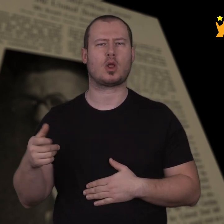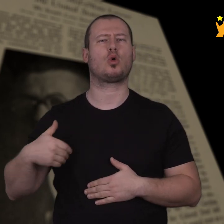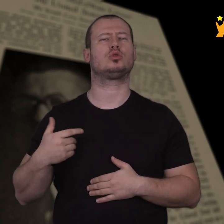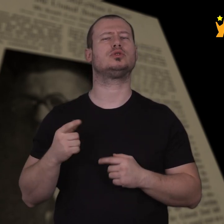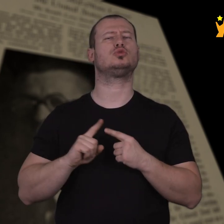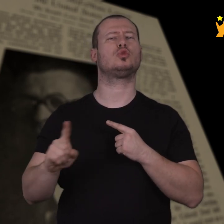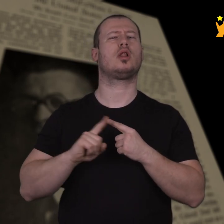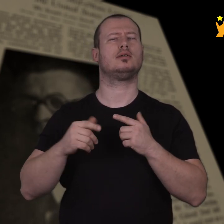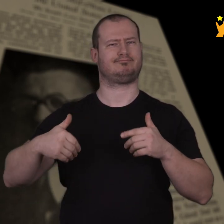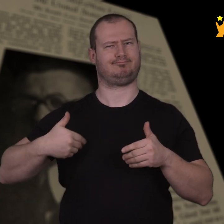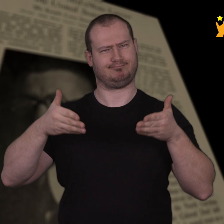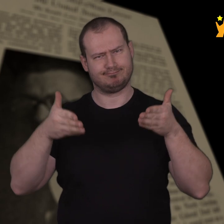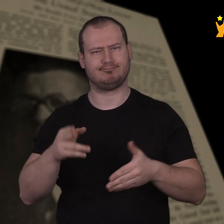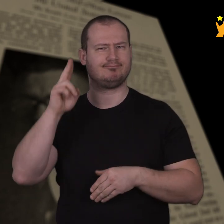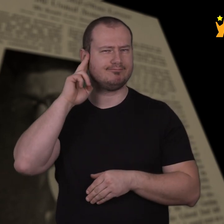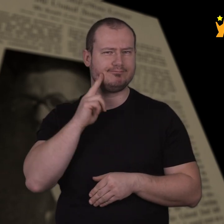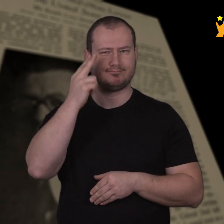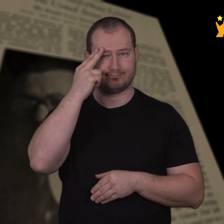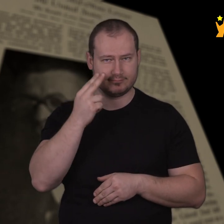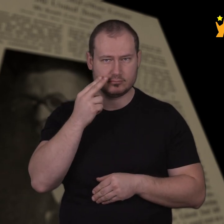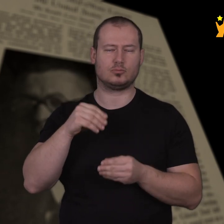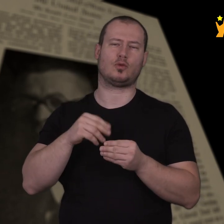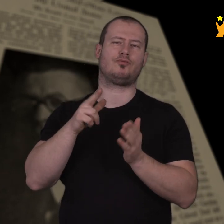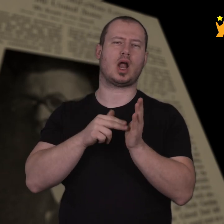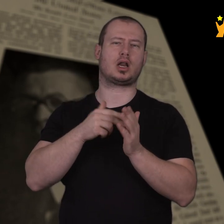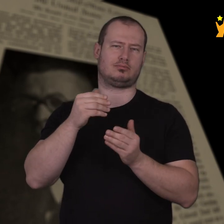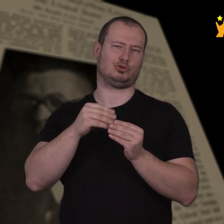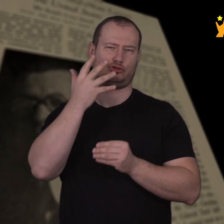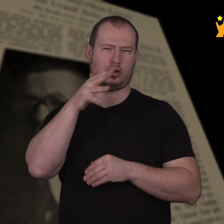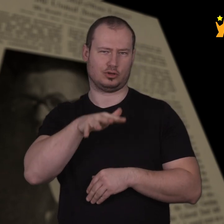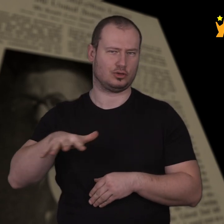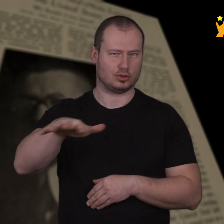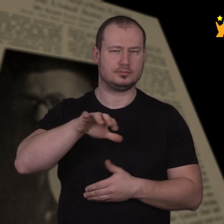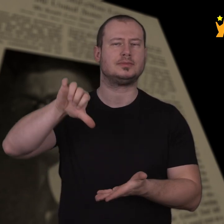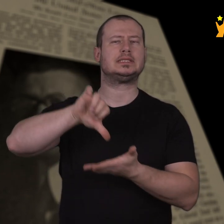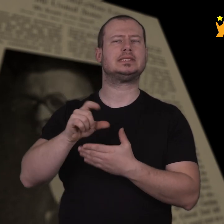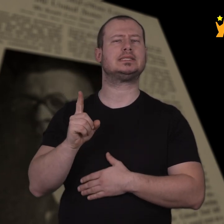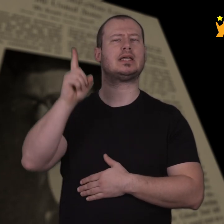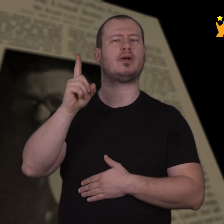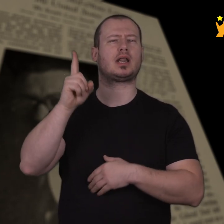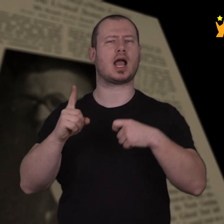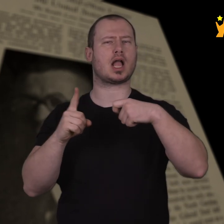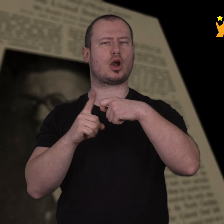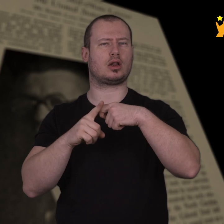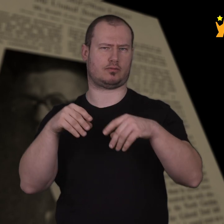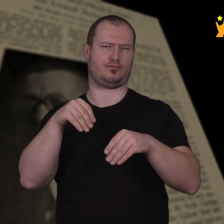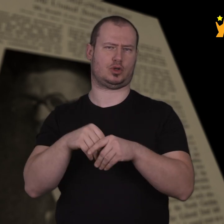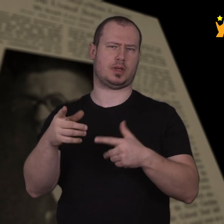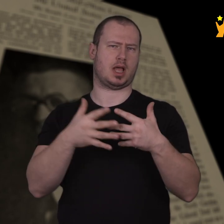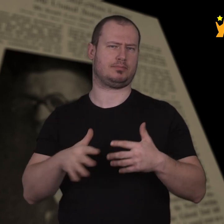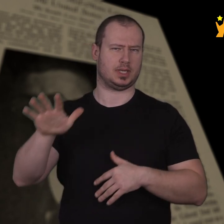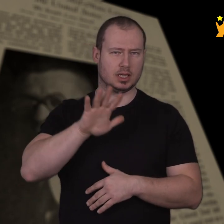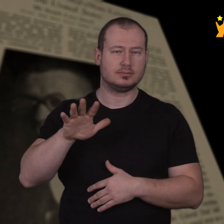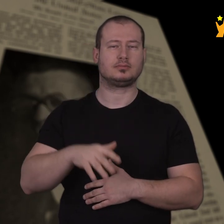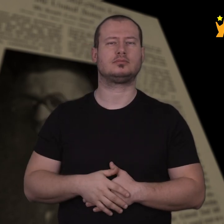Chodil do školy pre nepočujúcich a nevidiacich černochov v Severnej Karolíne v Amerike.